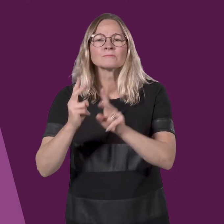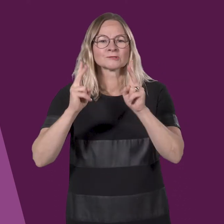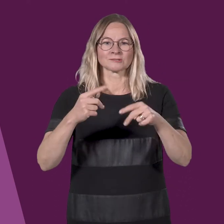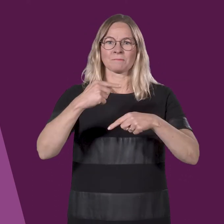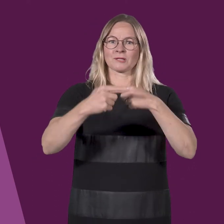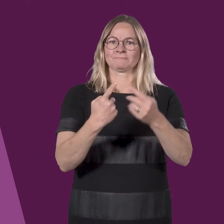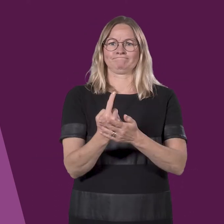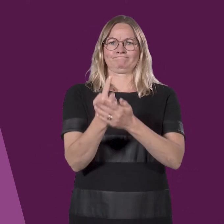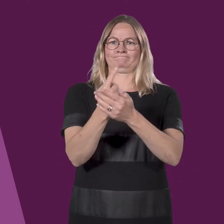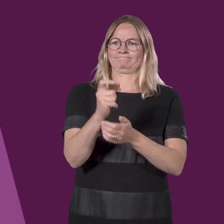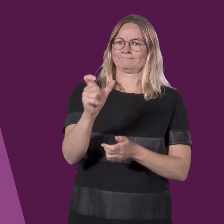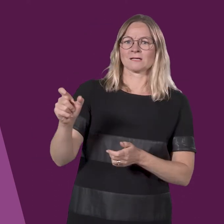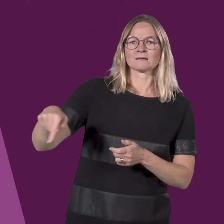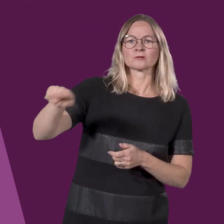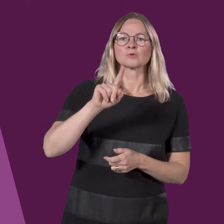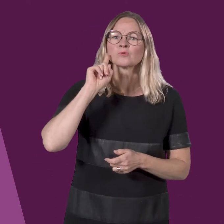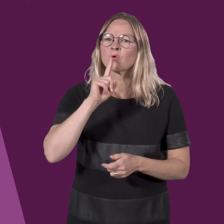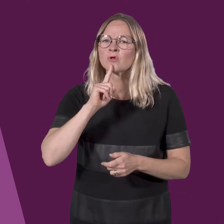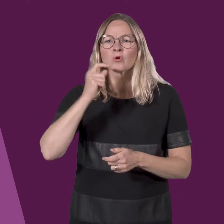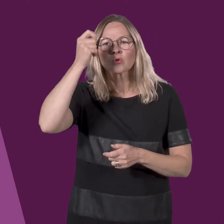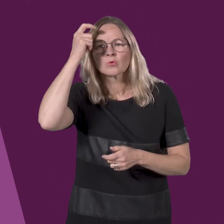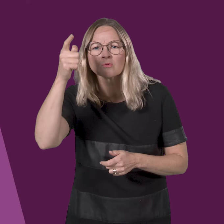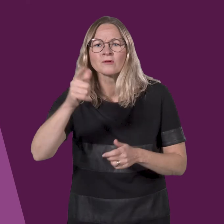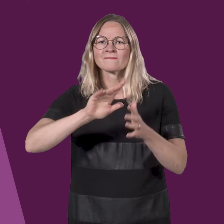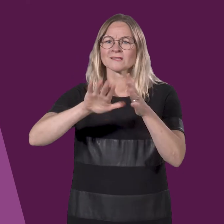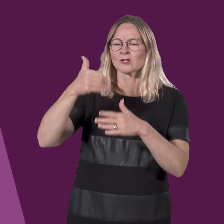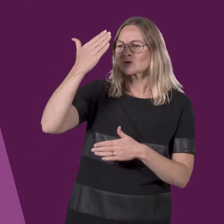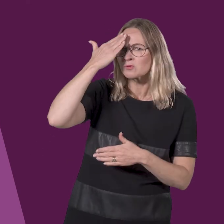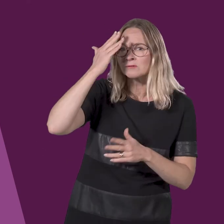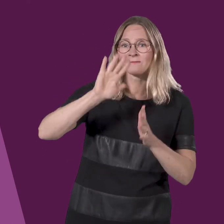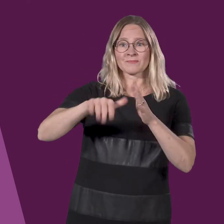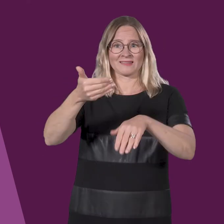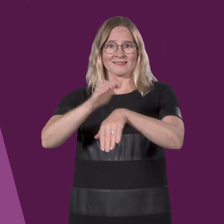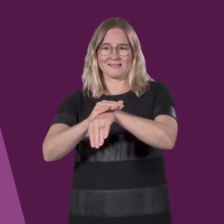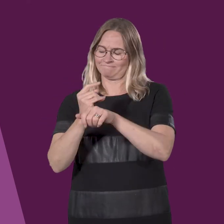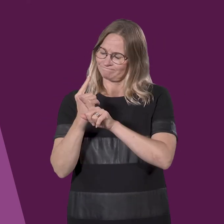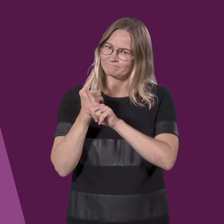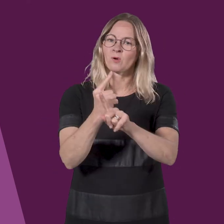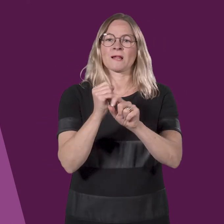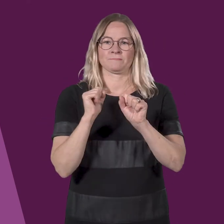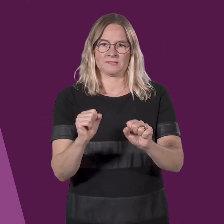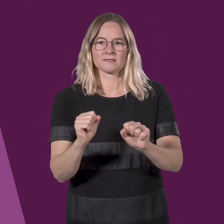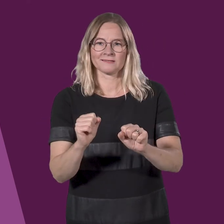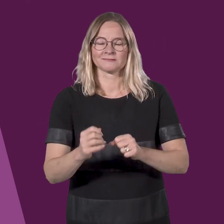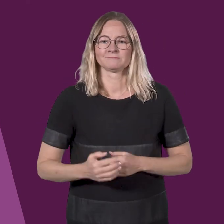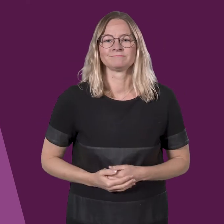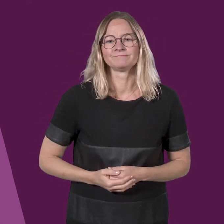prosessin avainhenkilöiden kuurojen kulttuurin ja viittomakielen tuntemus sekä viittomakielen taito.